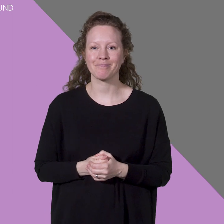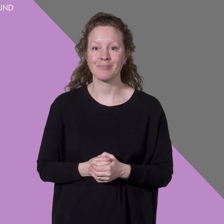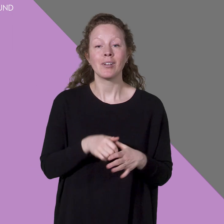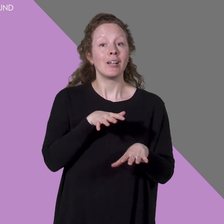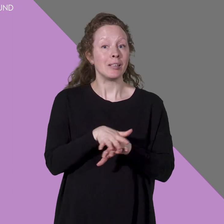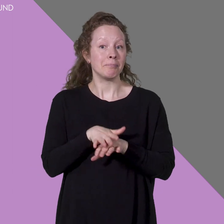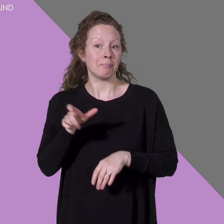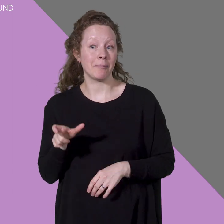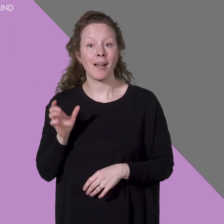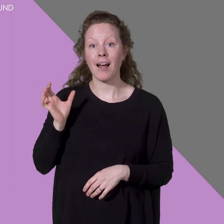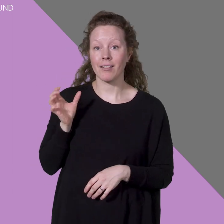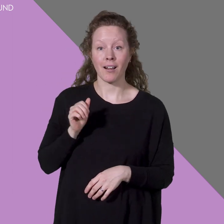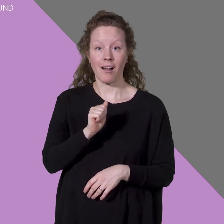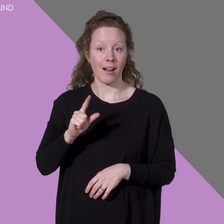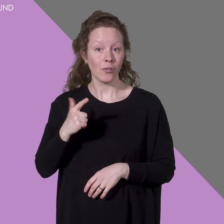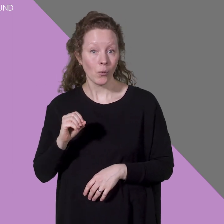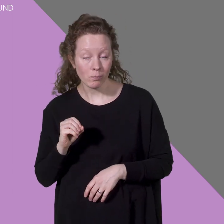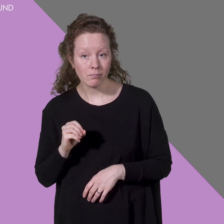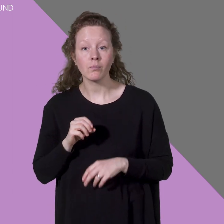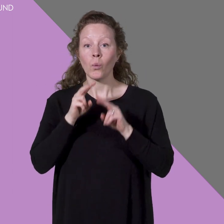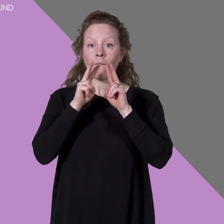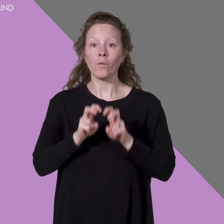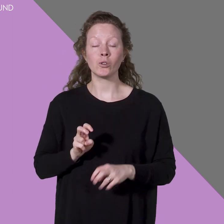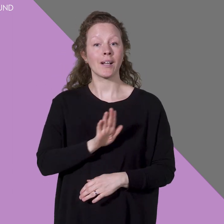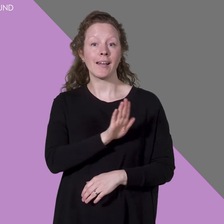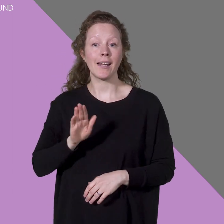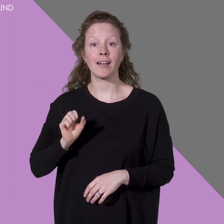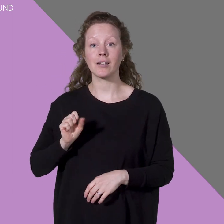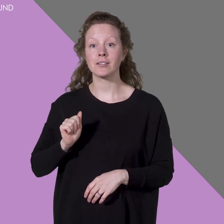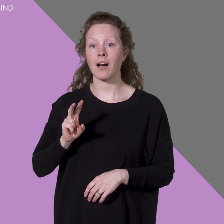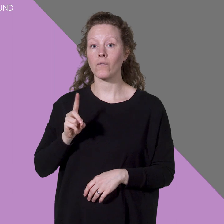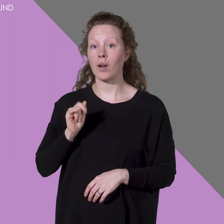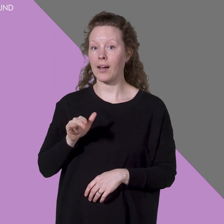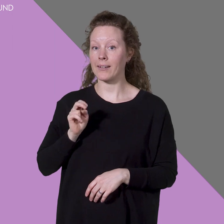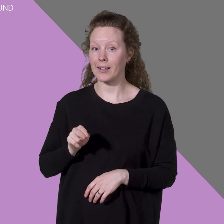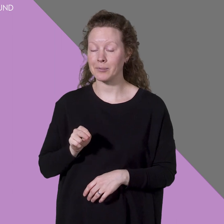specialsakkunnig Annika Aalto och forskaren Leena Savolainen.